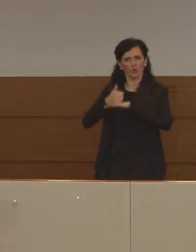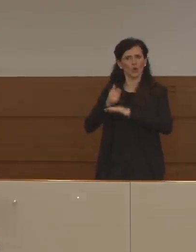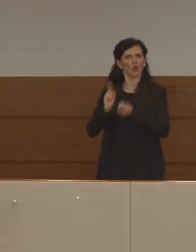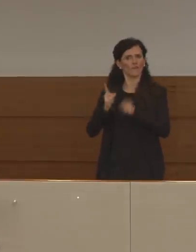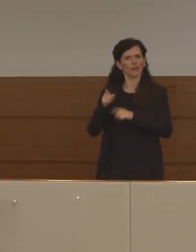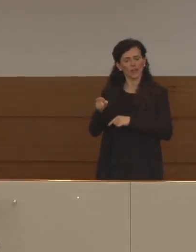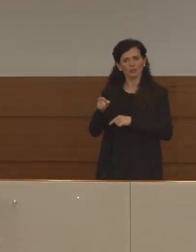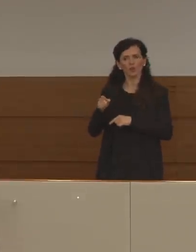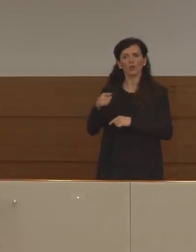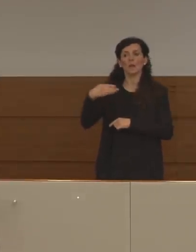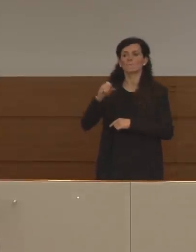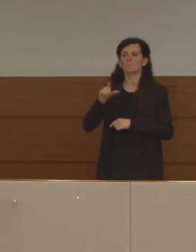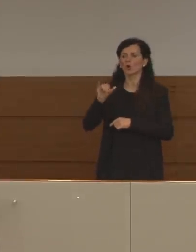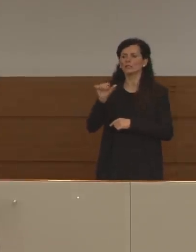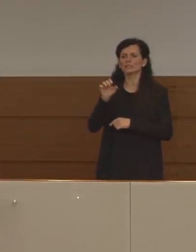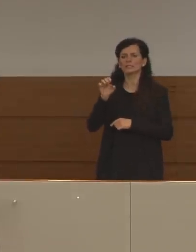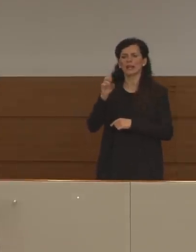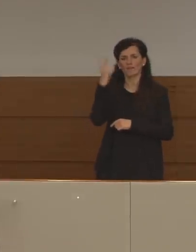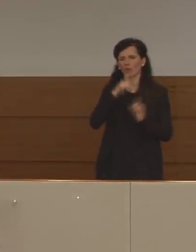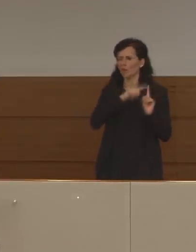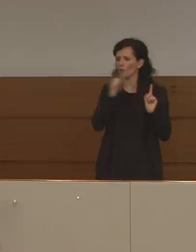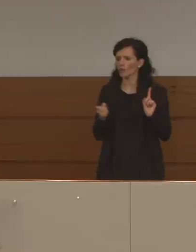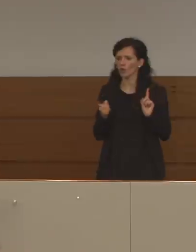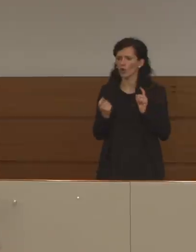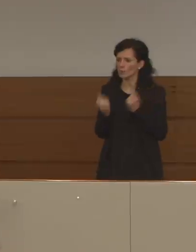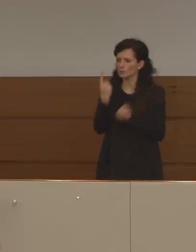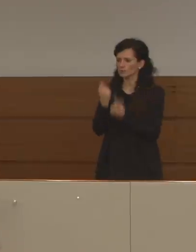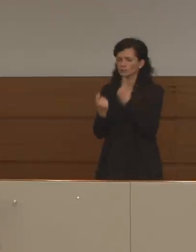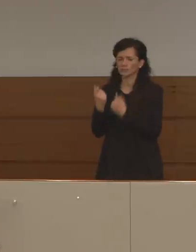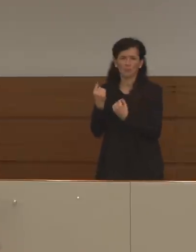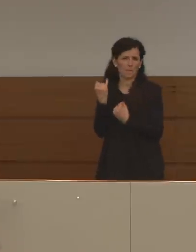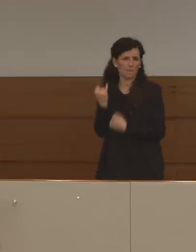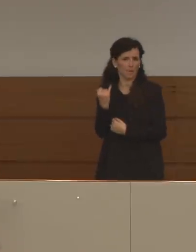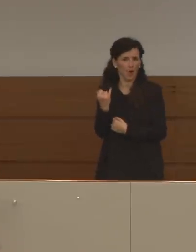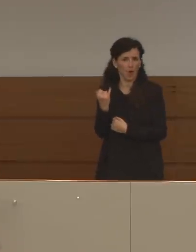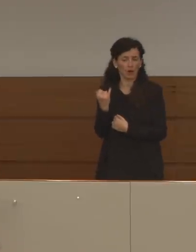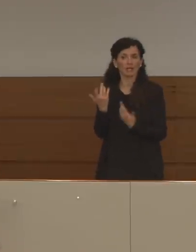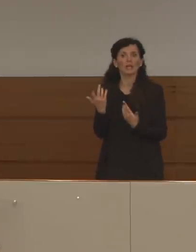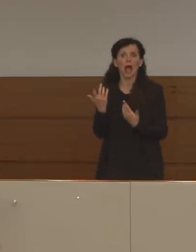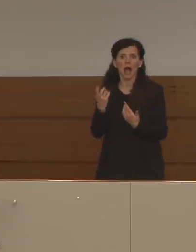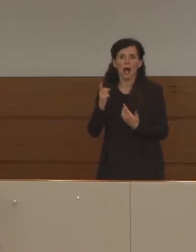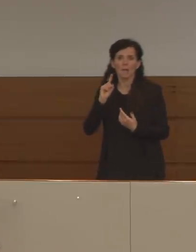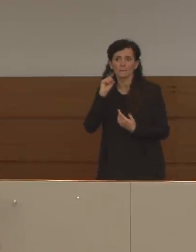regioni che ha pochi casi quindi cercare di contenere l'ingresso di nuove persone